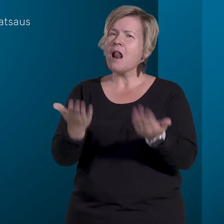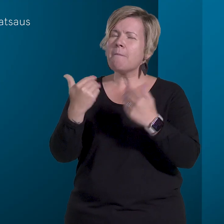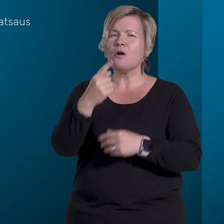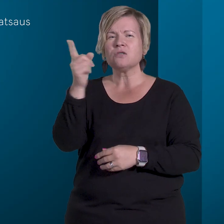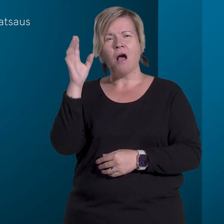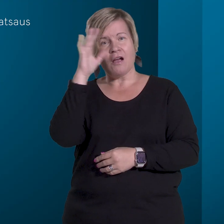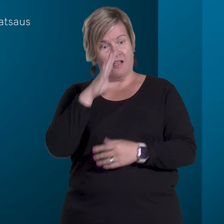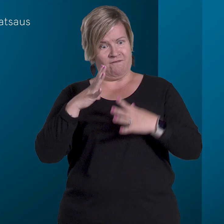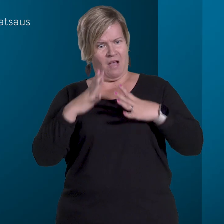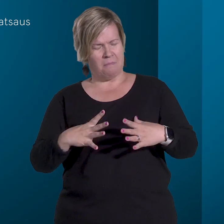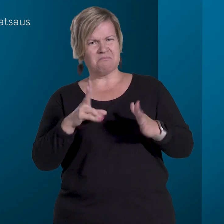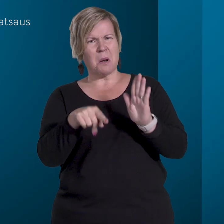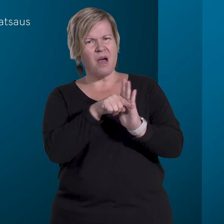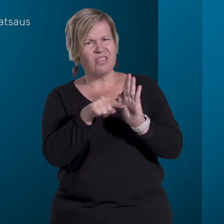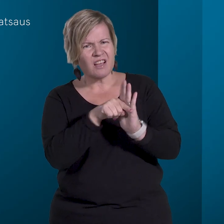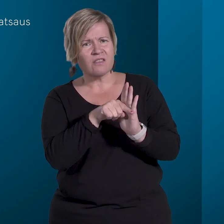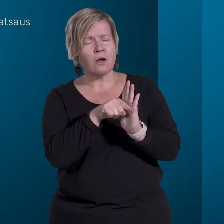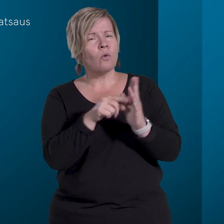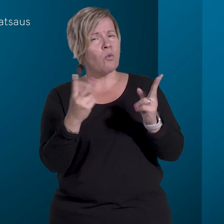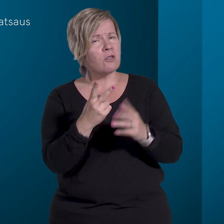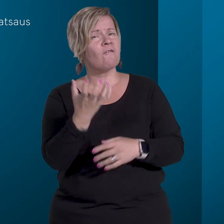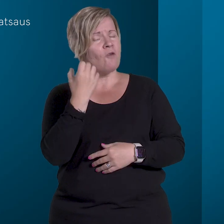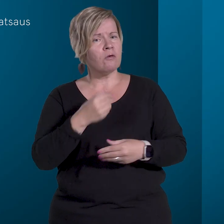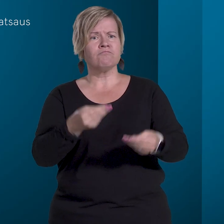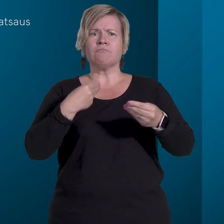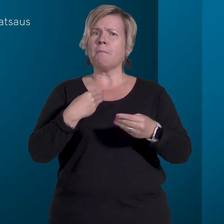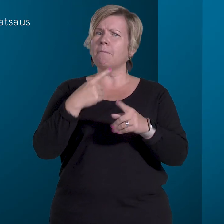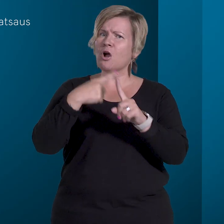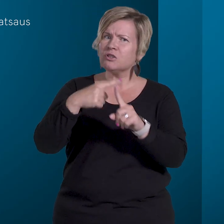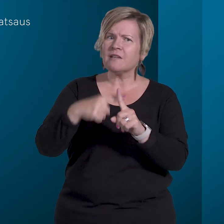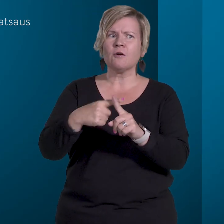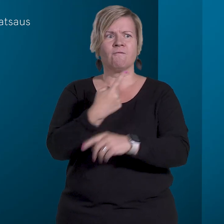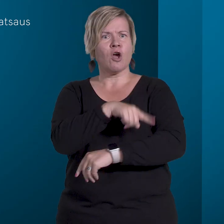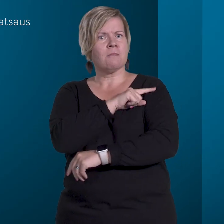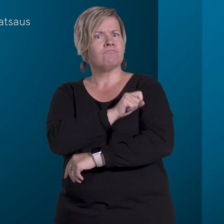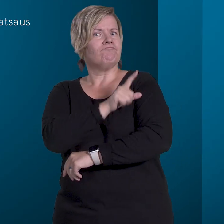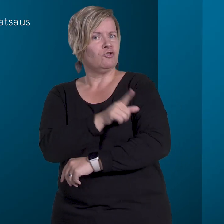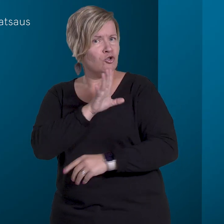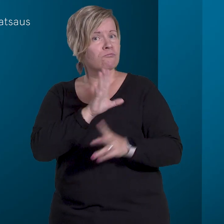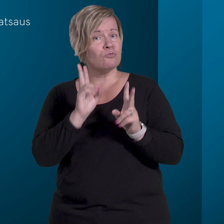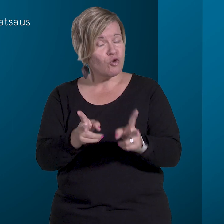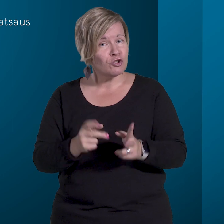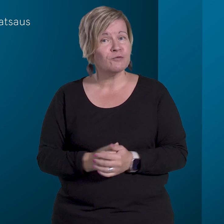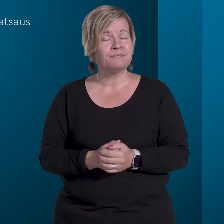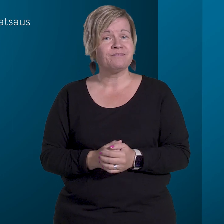Vaikka vammaisuus mielletäänkin helposti kielteiseksi asiaksi, - voi se tuoda myös voimaa.